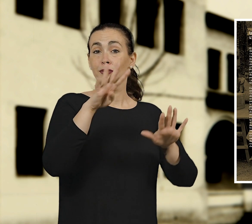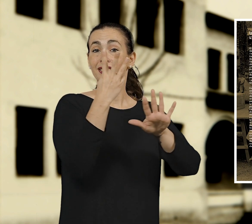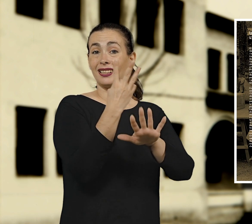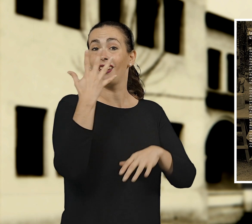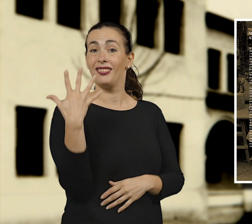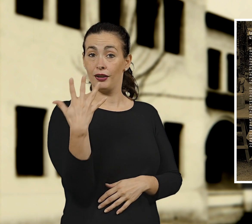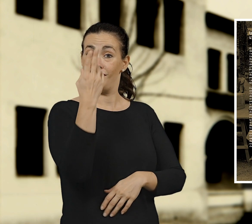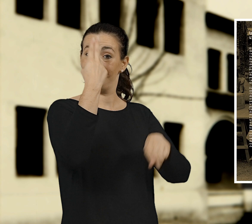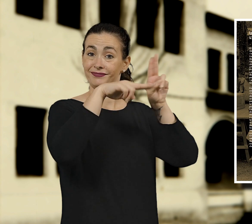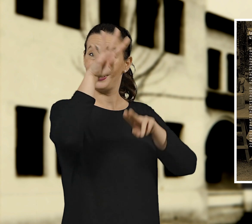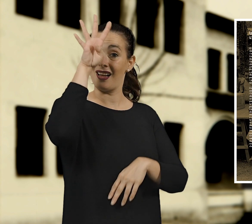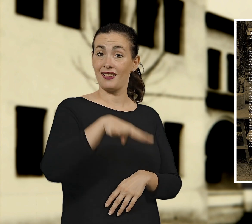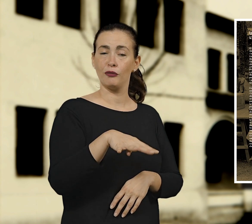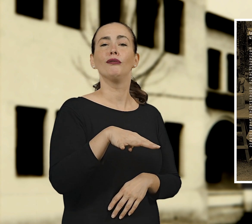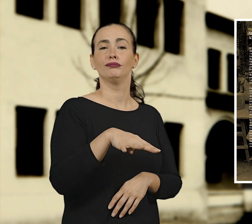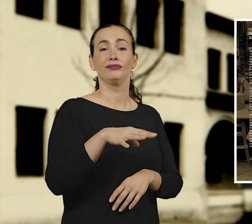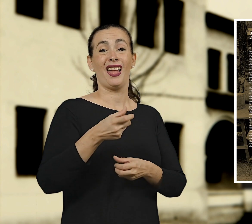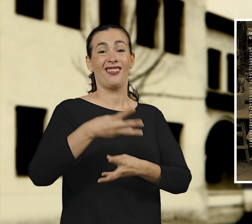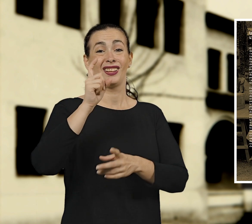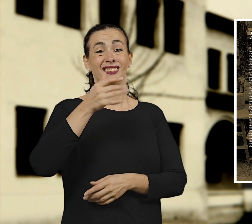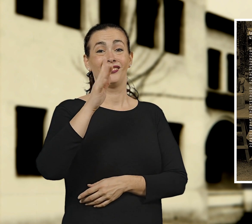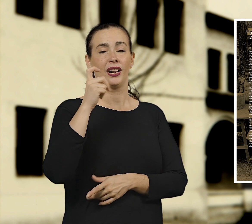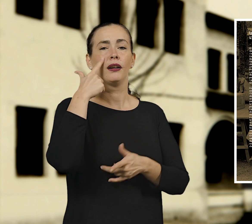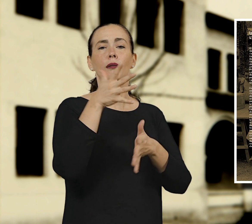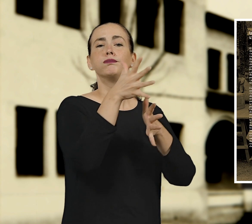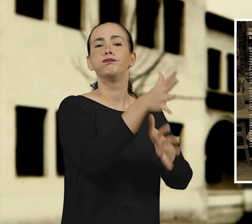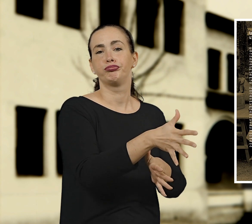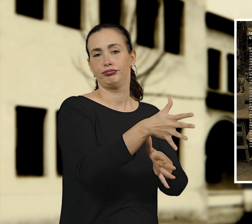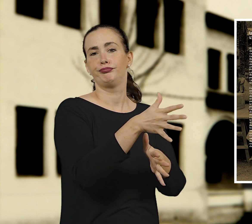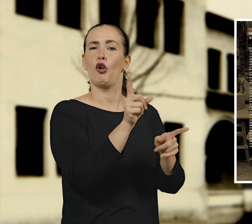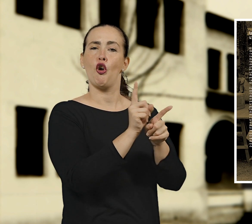L’ any 1935, la Generalitat de Catalunya va cedir l’edifici Xifré